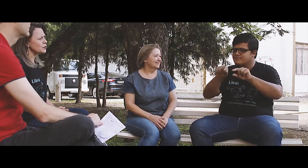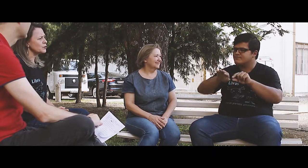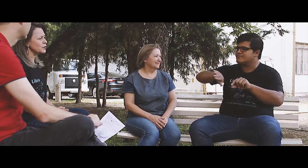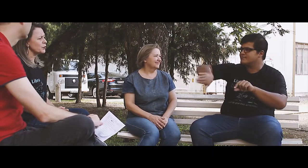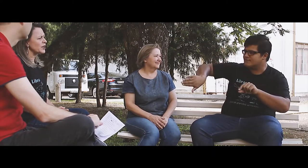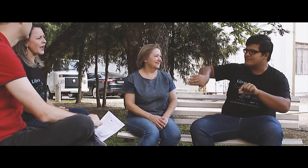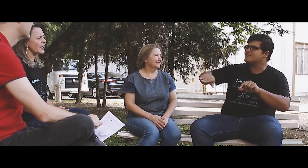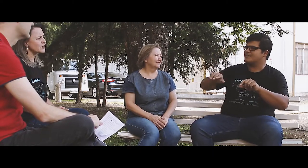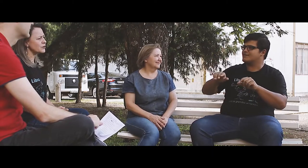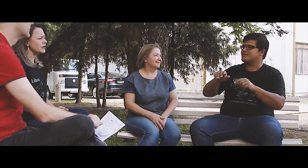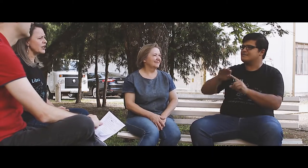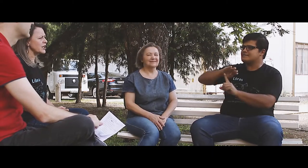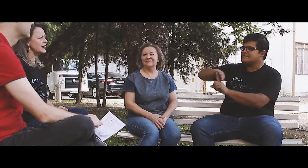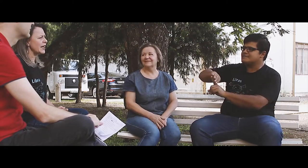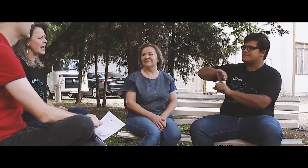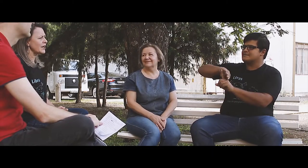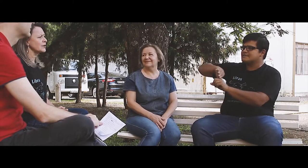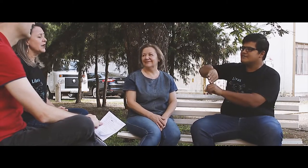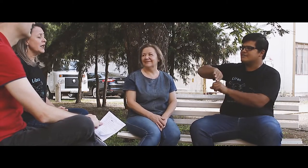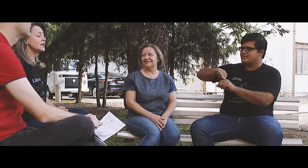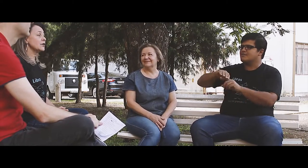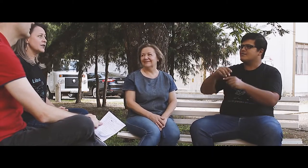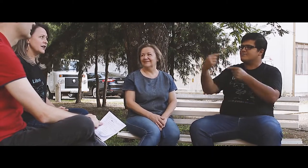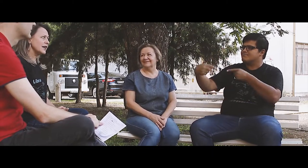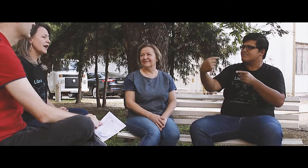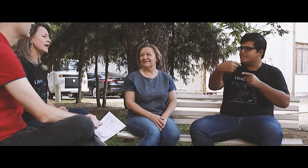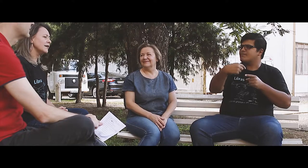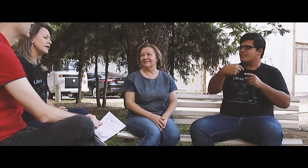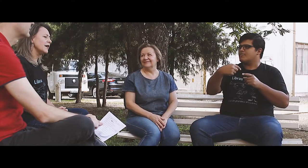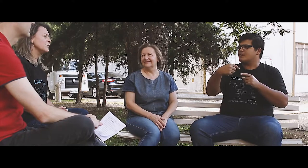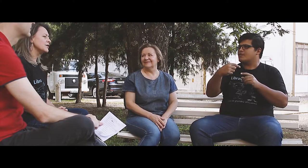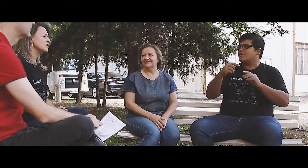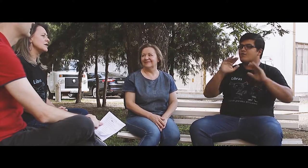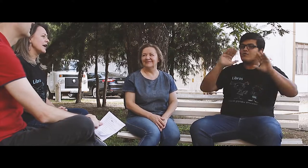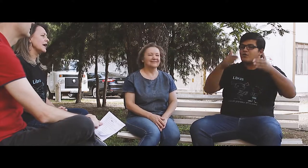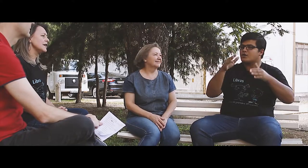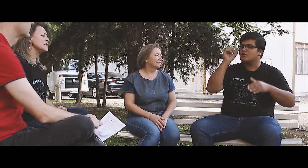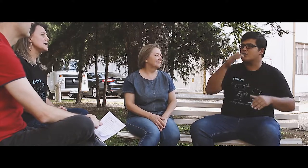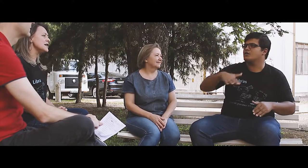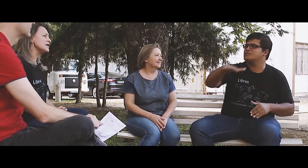surdo porque "ah ele é surdo deixe de lado". Então nós ainda temos, ainda existe